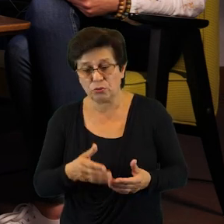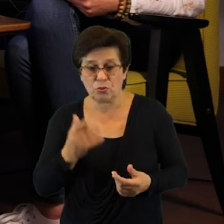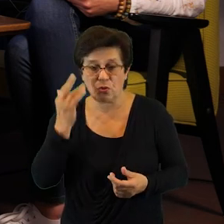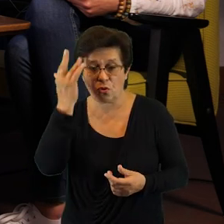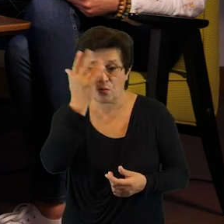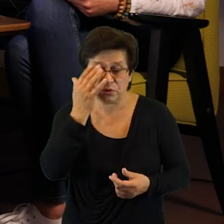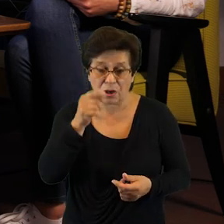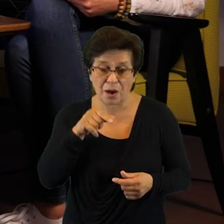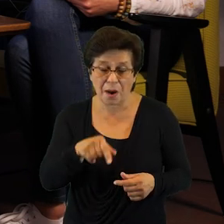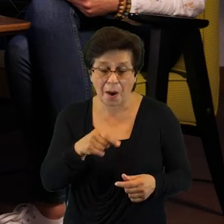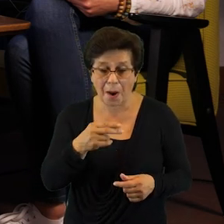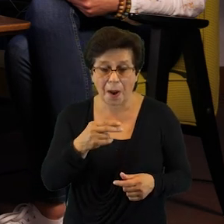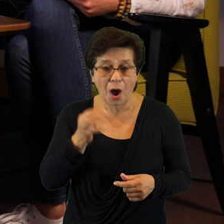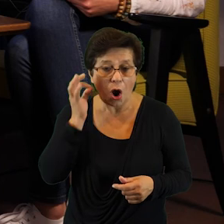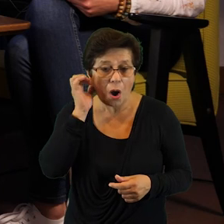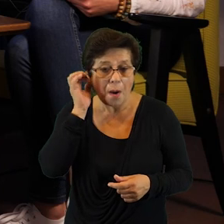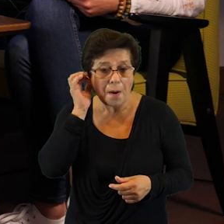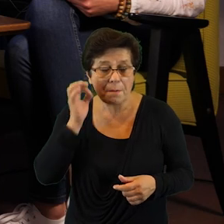jest ciężej ranna niż Antoni Słonimski.